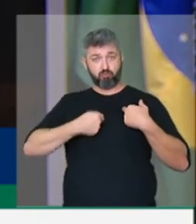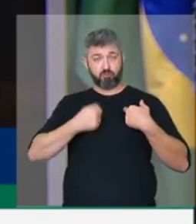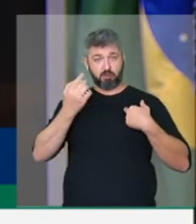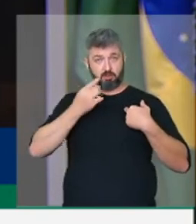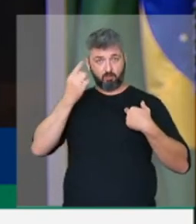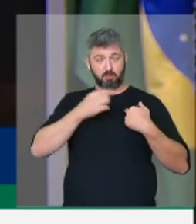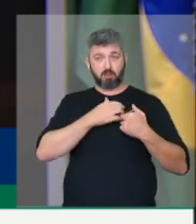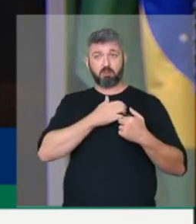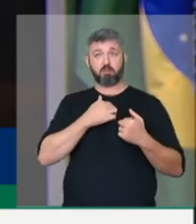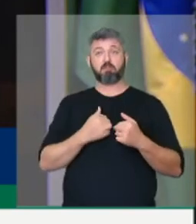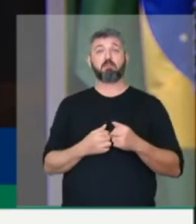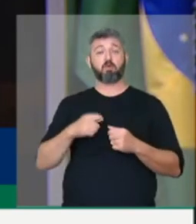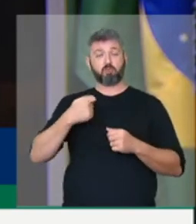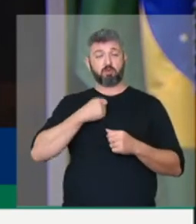USEI DA PRERROGATIVA DE PARLAMENTAR COMO DEPUTADA